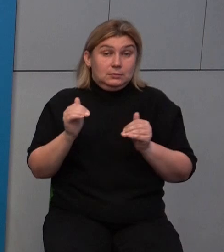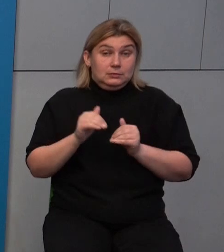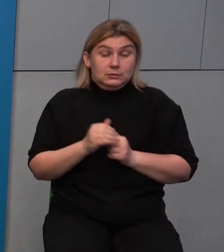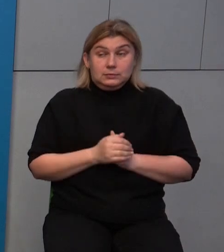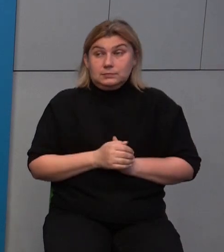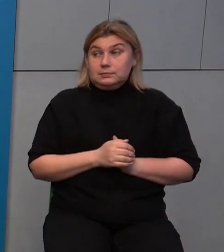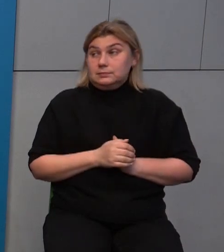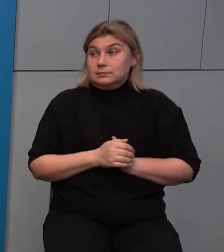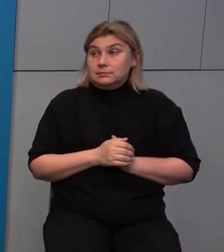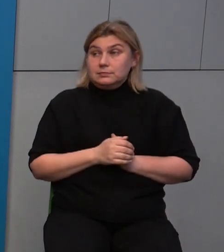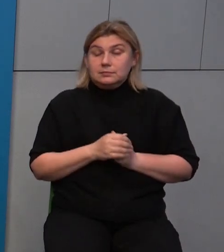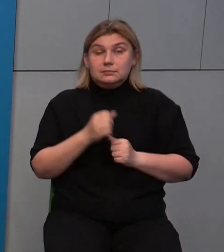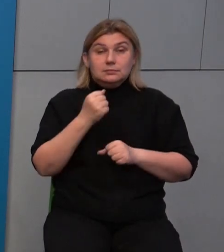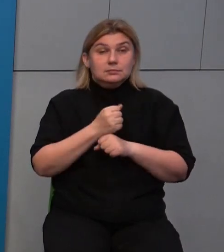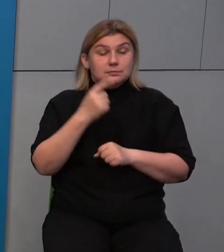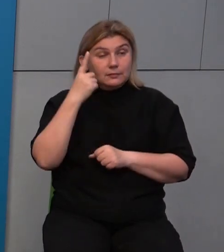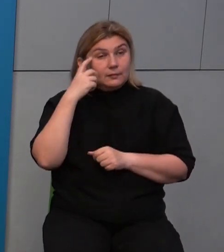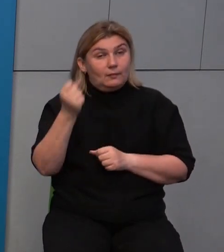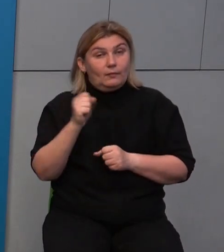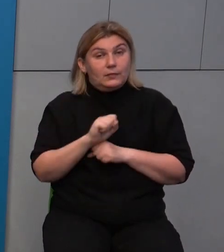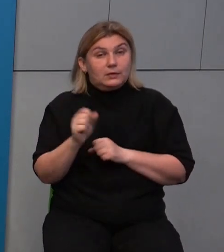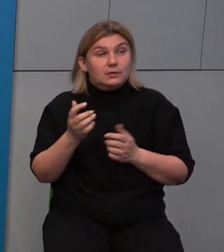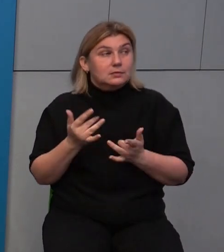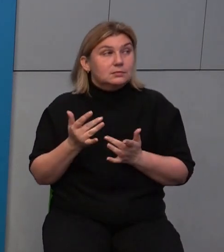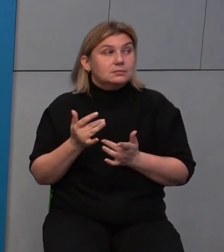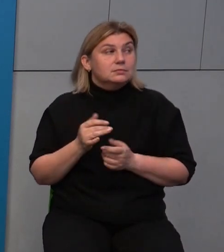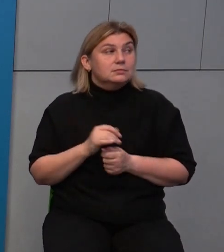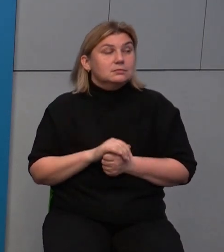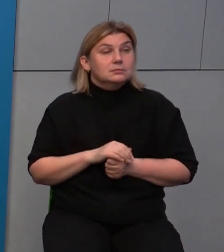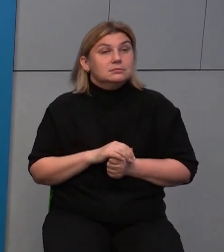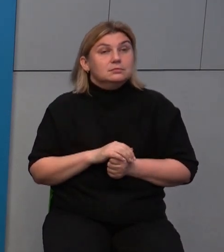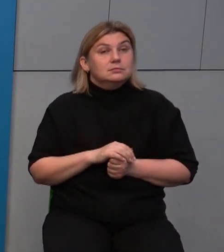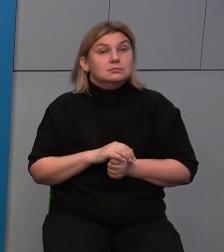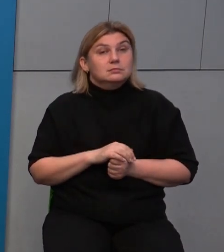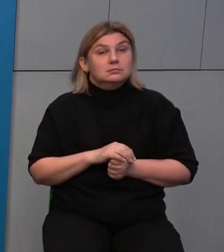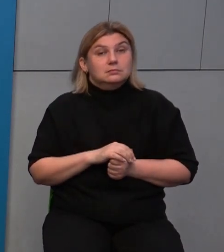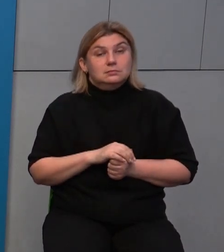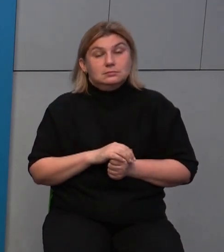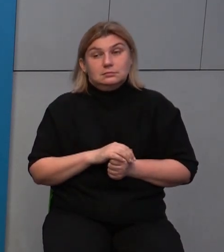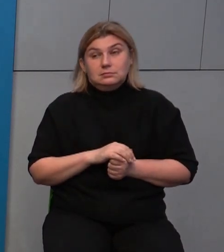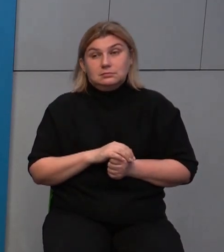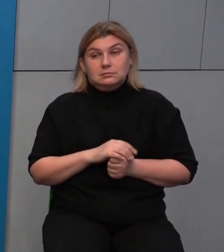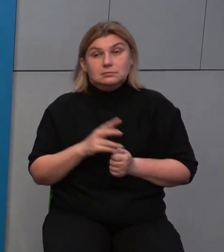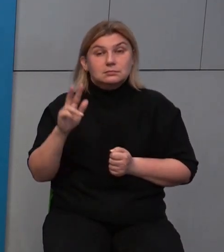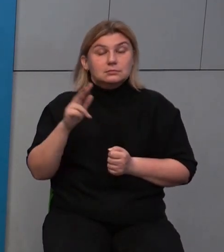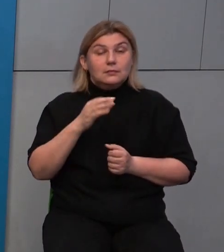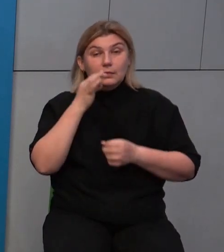ta praca pamięci jest łatwiejsza, kiedy właśnie opowiadamy o sobie